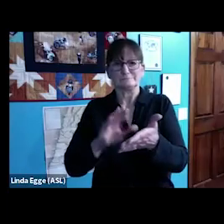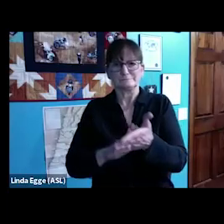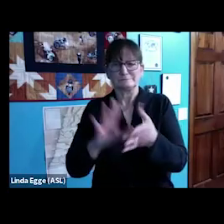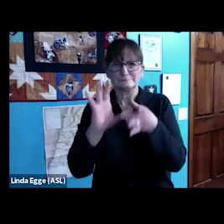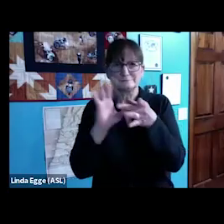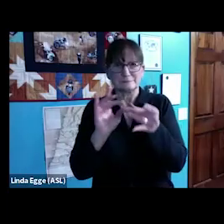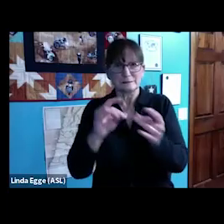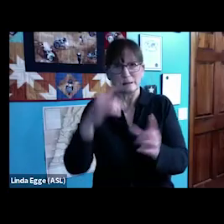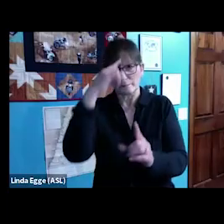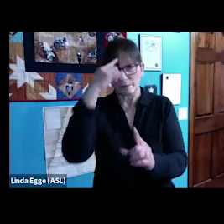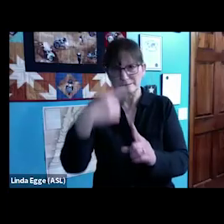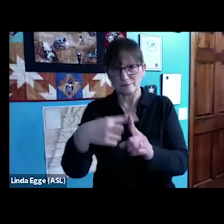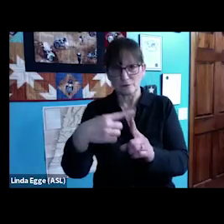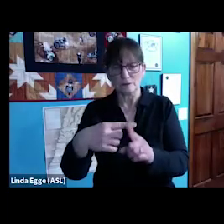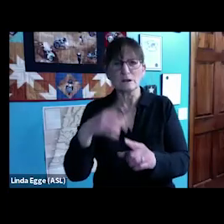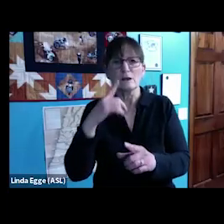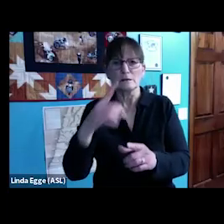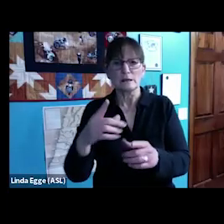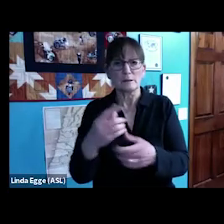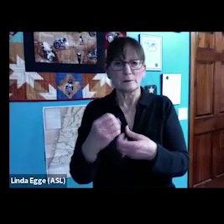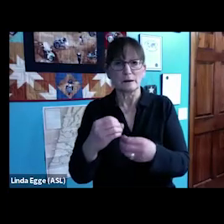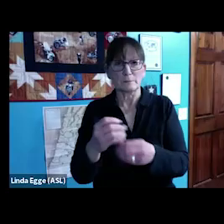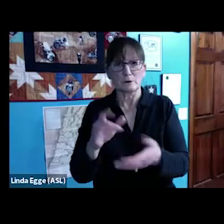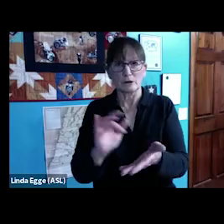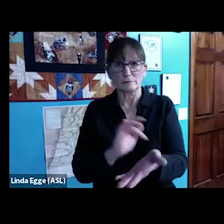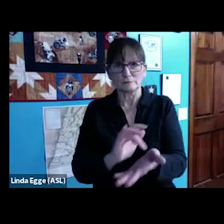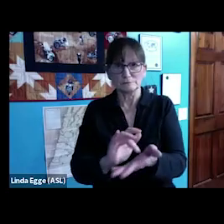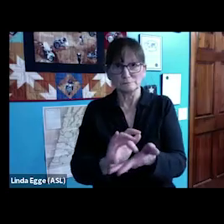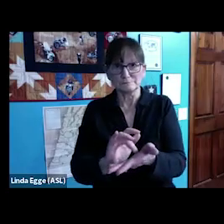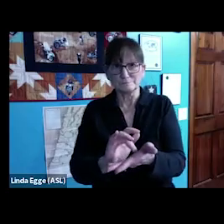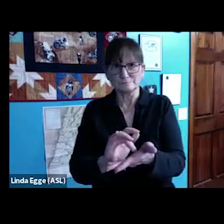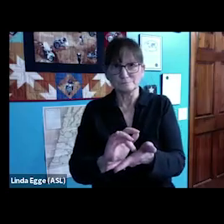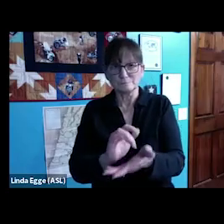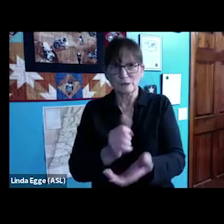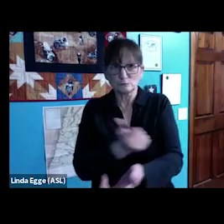Y es muy útil, especialmente cuando tienes varios casos al mismo tiempo.